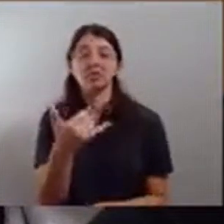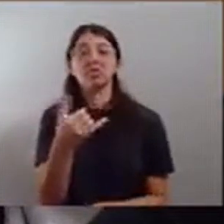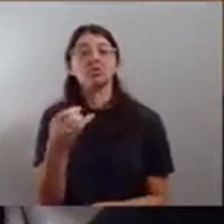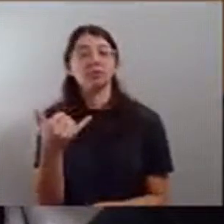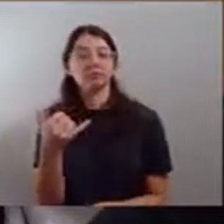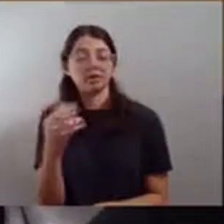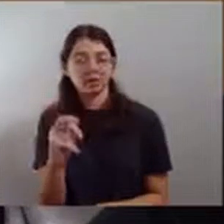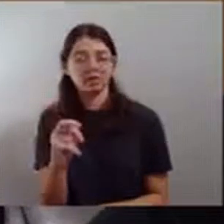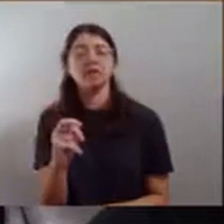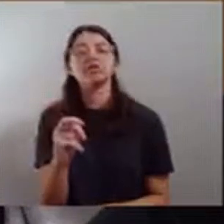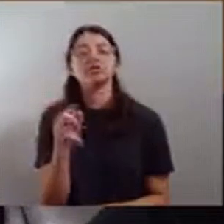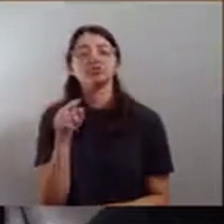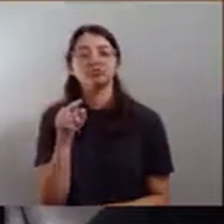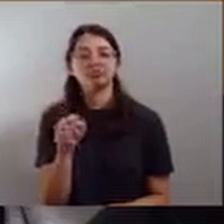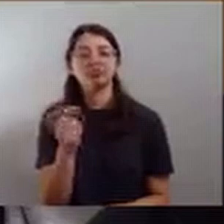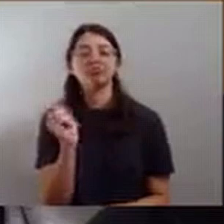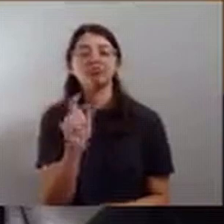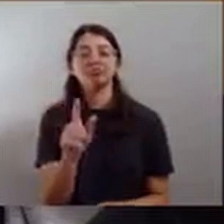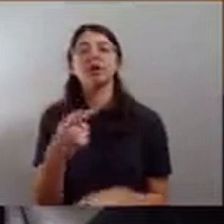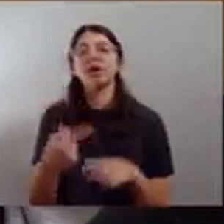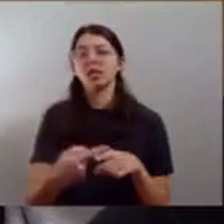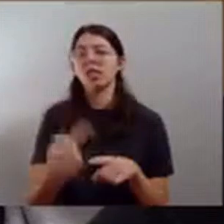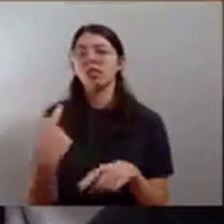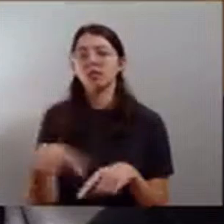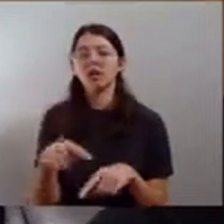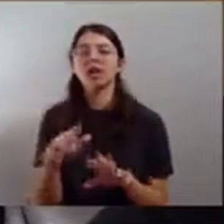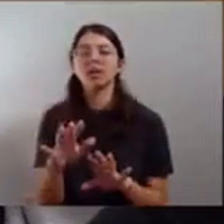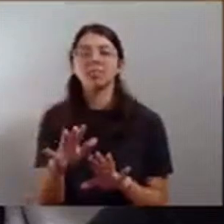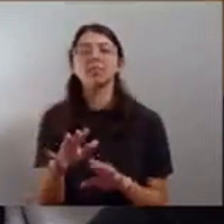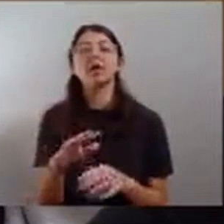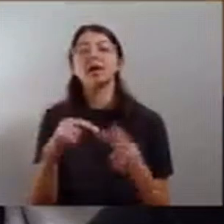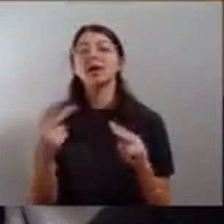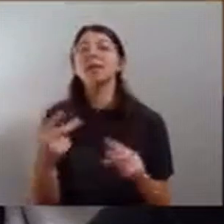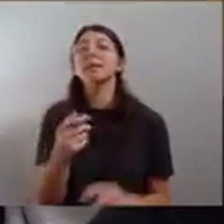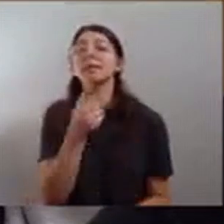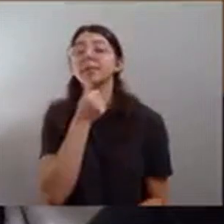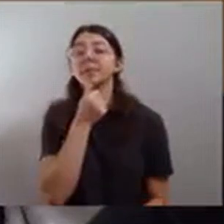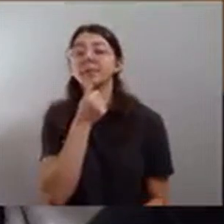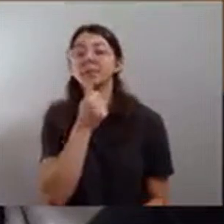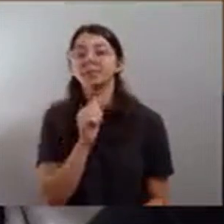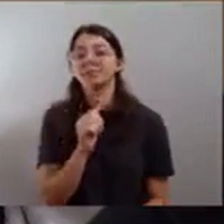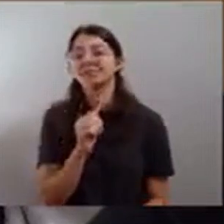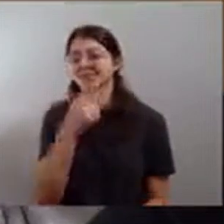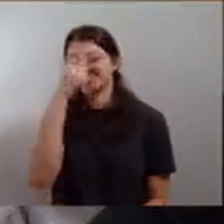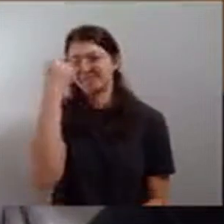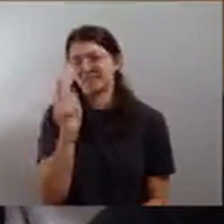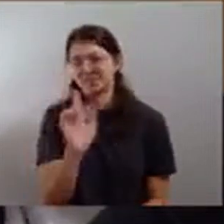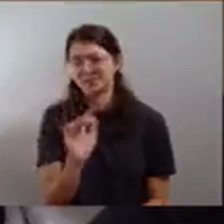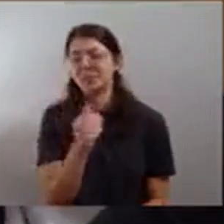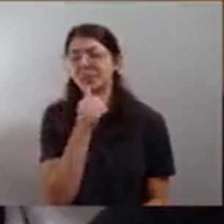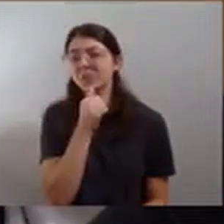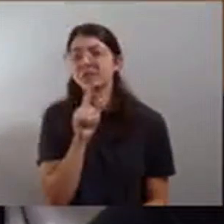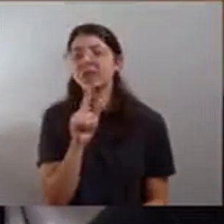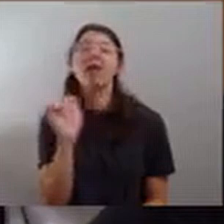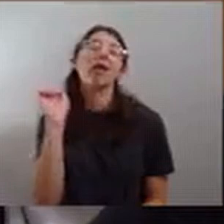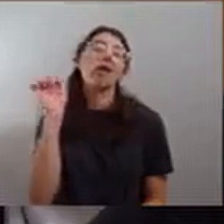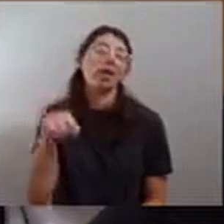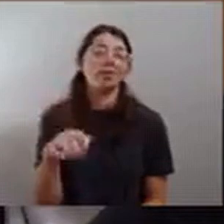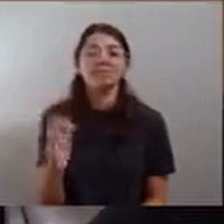e-mail? Sabe o que é que a Câmara fez? Não é muito difícil, ignorou. E ao contrário